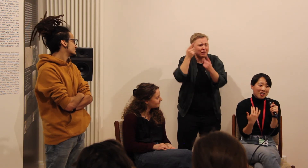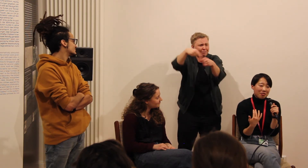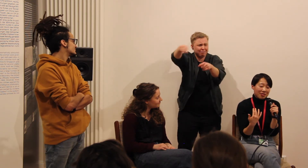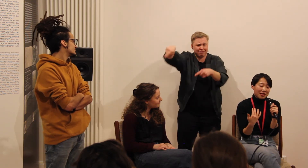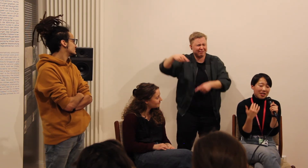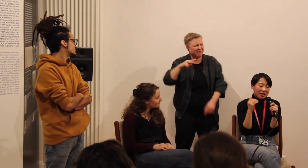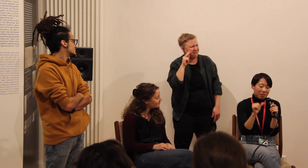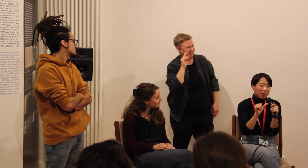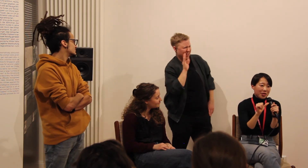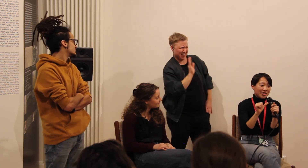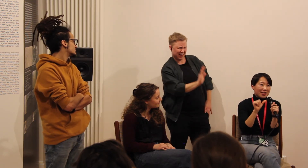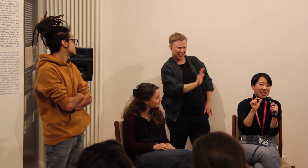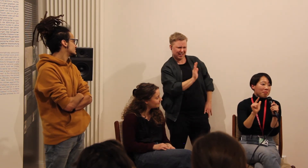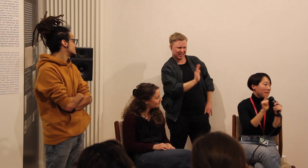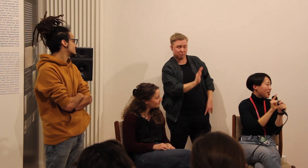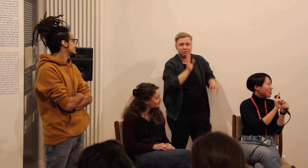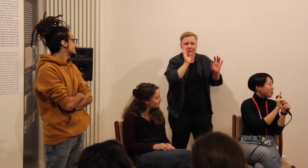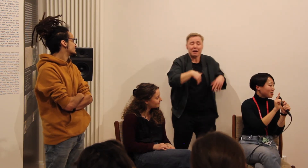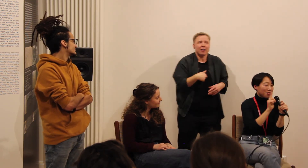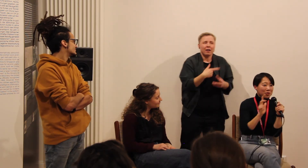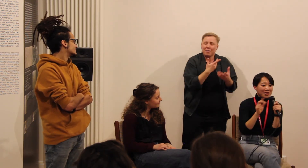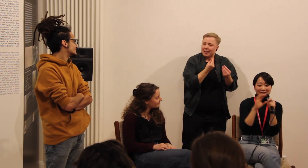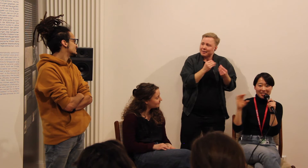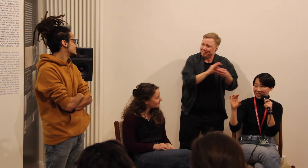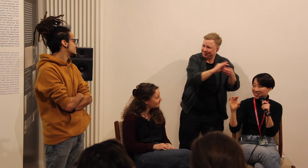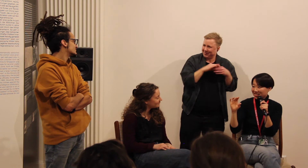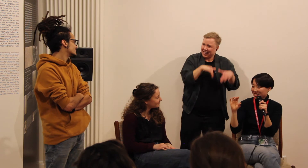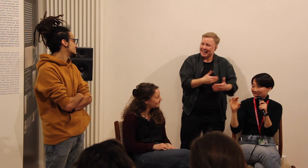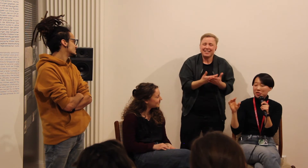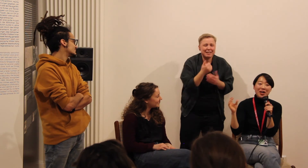Also für mich, ich lieb die tauben Stimmen meiner Eltern und die gebrochenen Sätze.